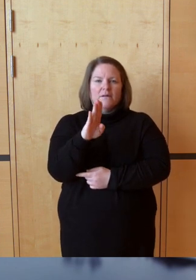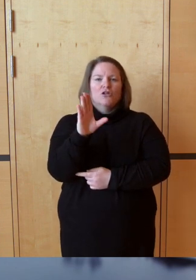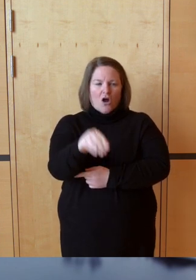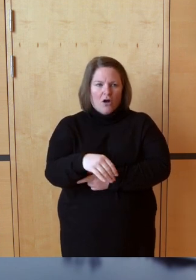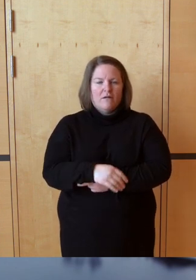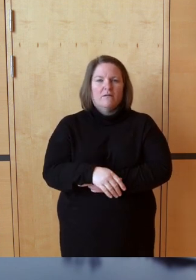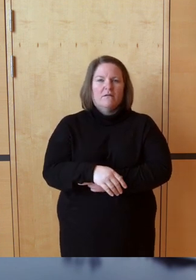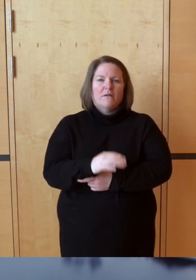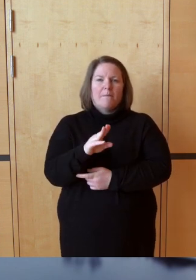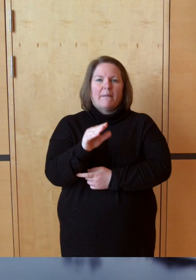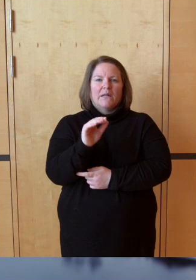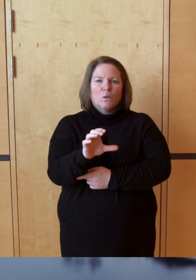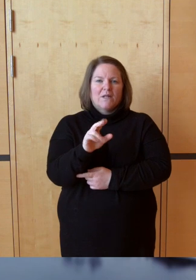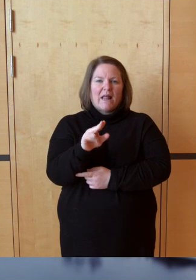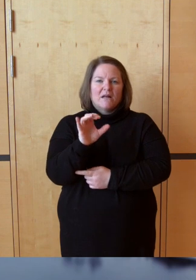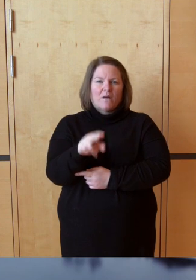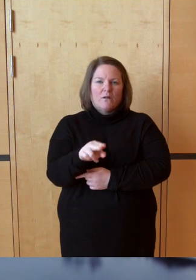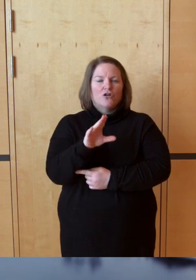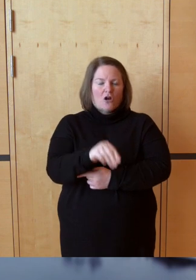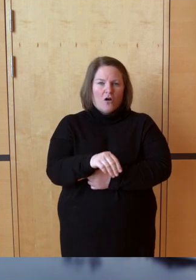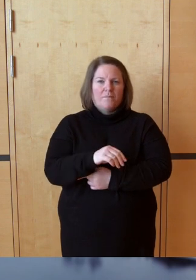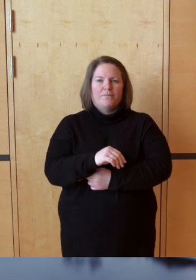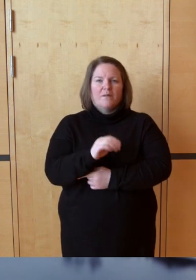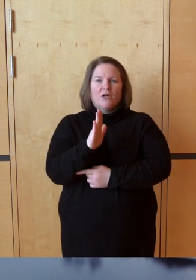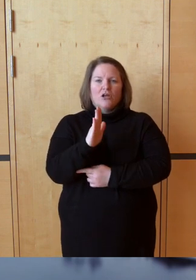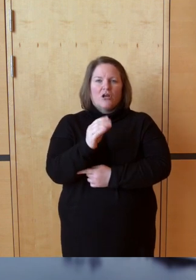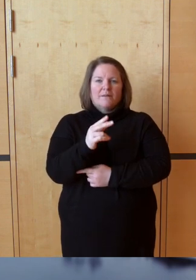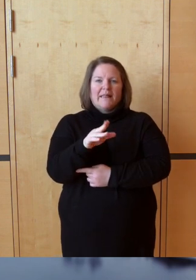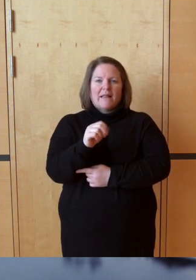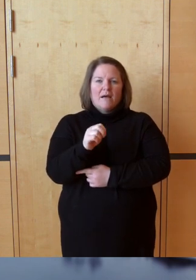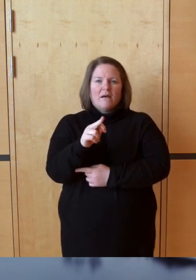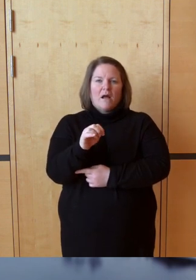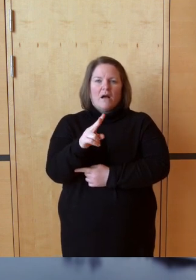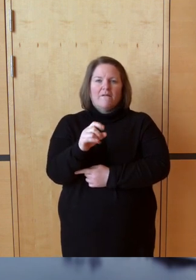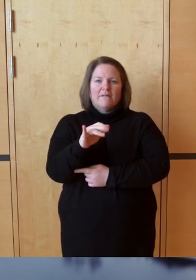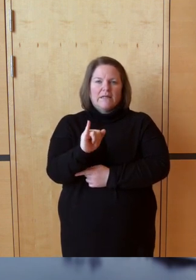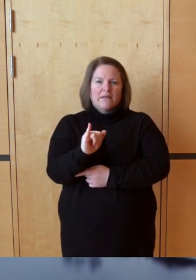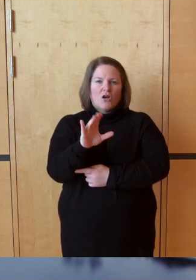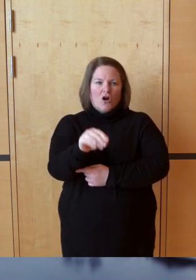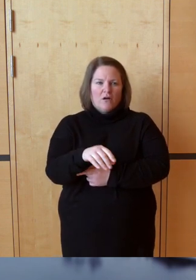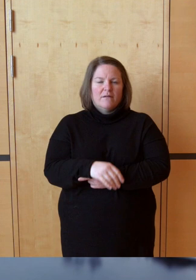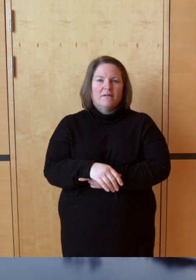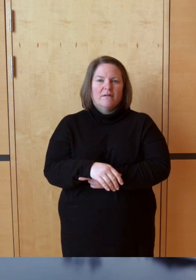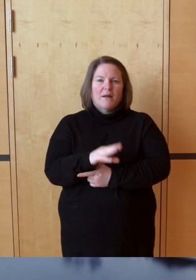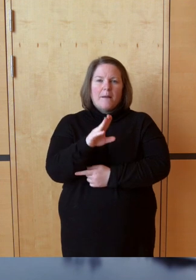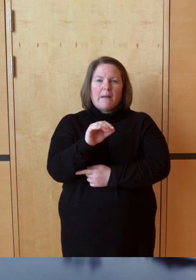Magnus Nilsson Ja Jasmin allergi Ja Marcus Sehlstedt